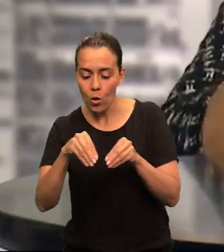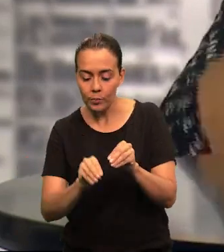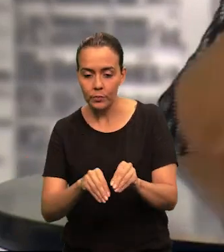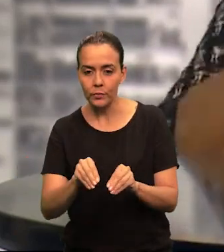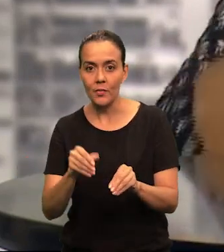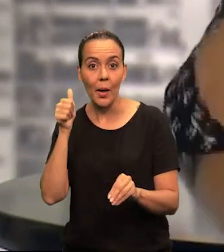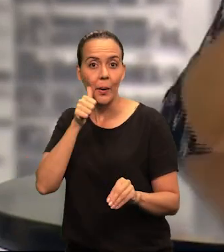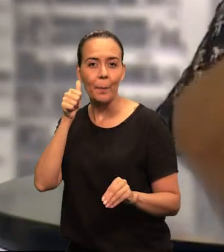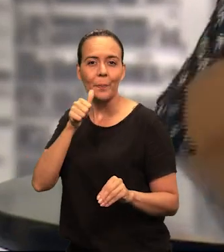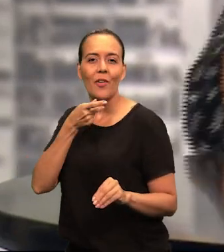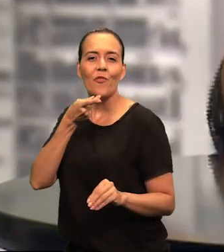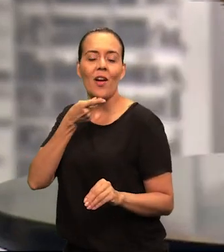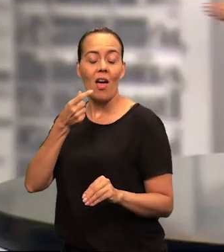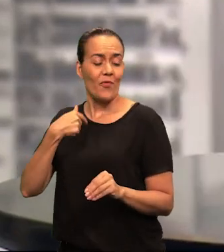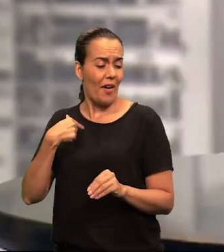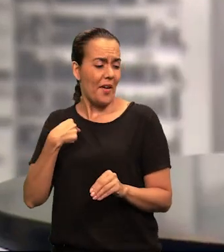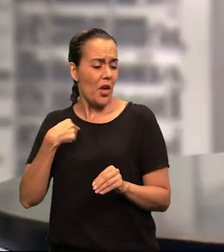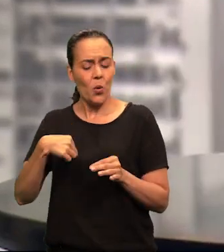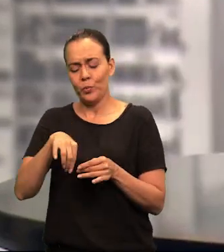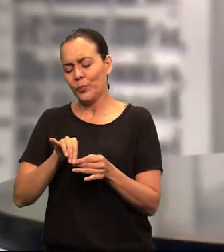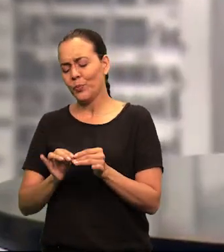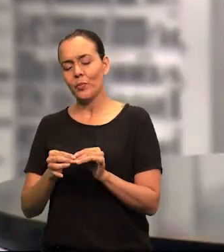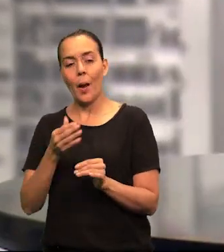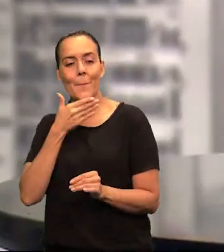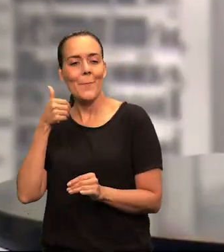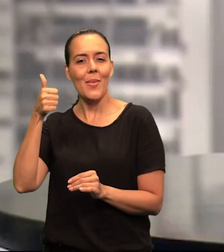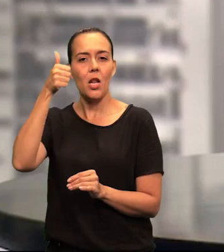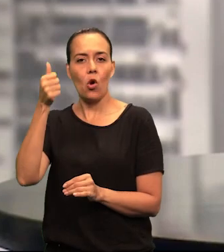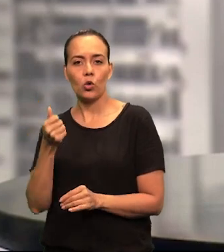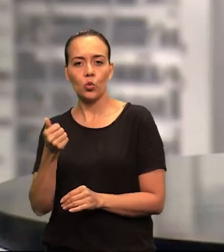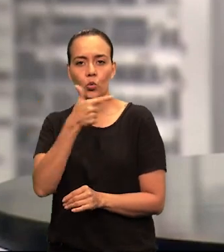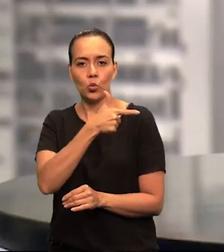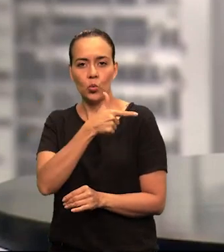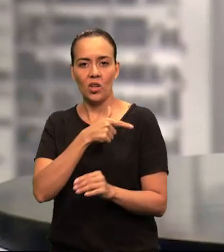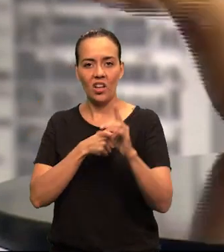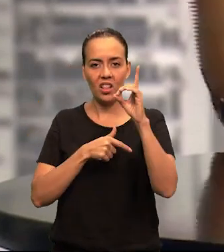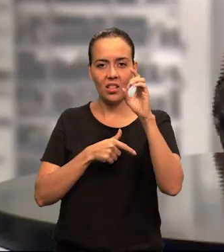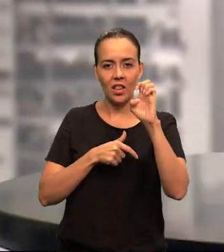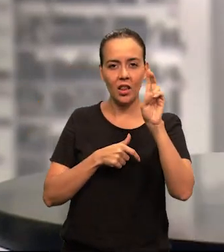E ela falava para todo mundo que ela tecia muito melhor que a deusa. E a deusa ficou irritada